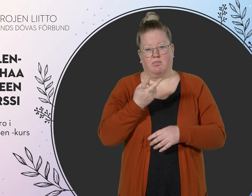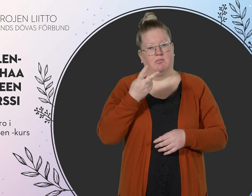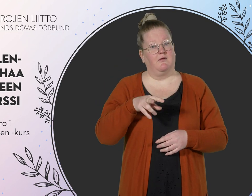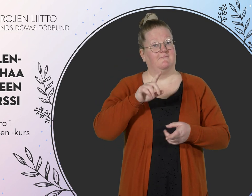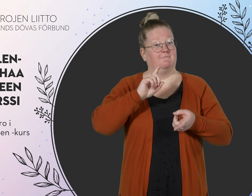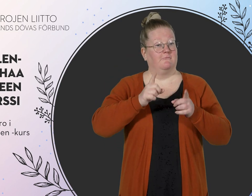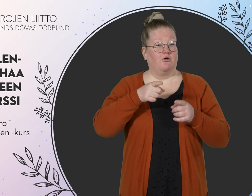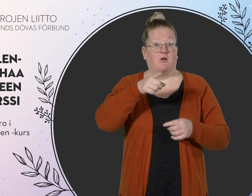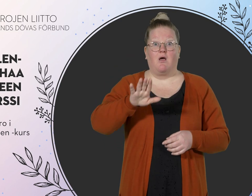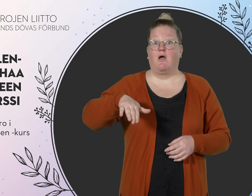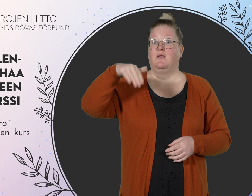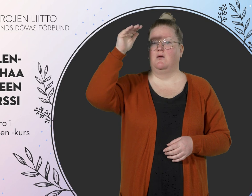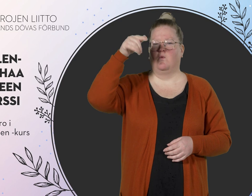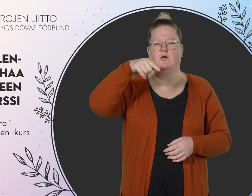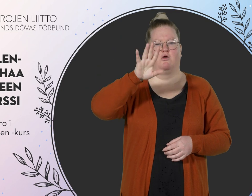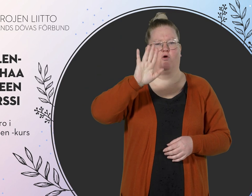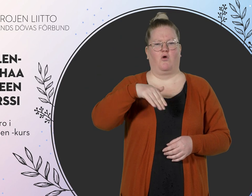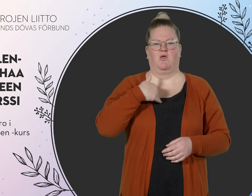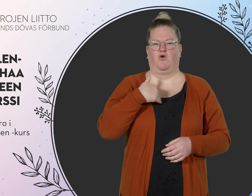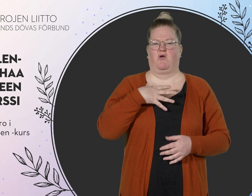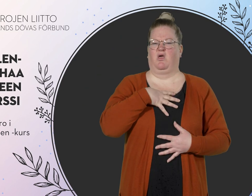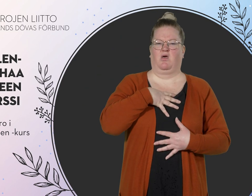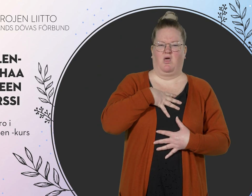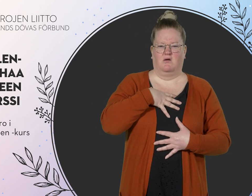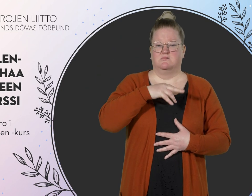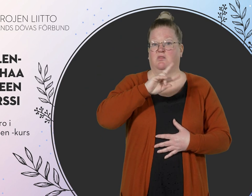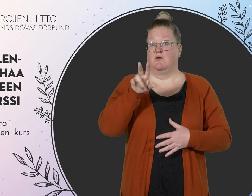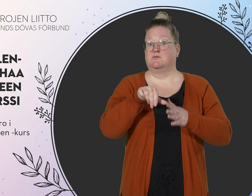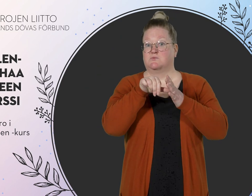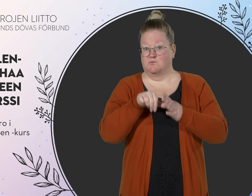tai ehkä olet kokenut vääryyksiä tai syrjintää aikuisena.